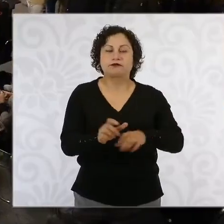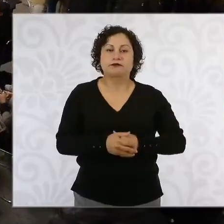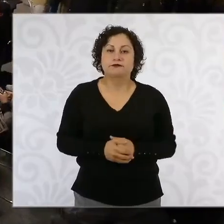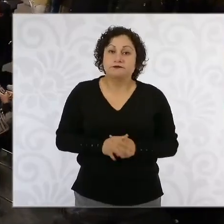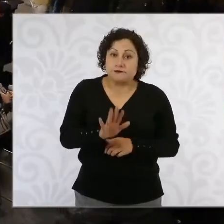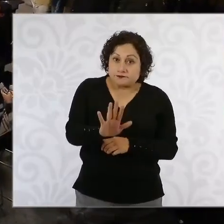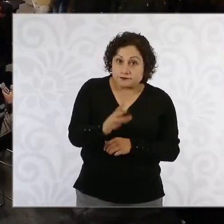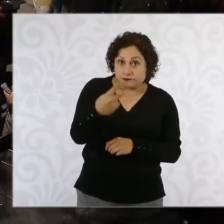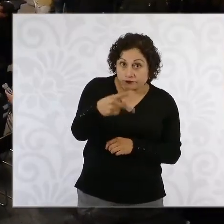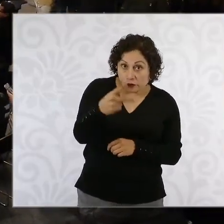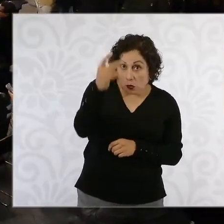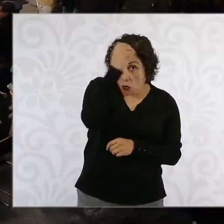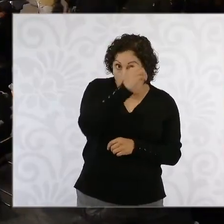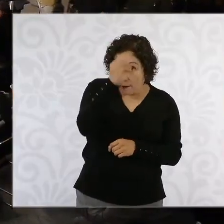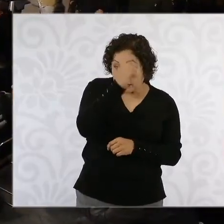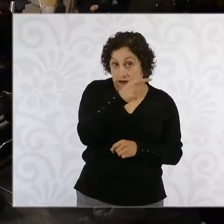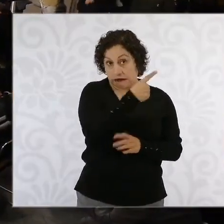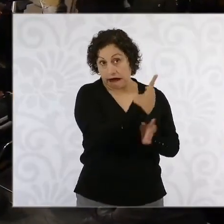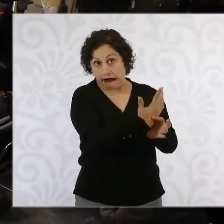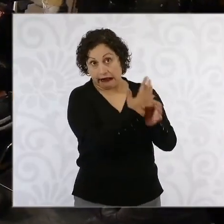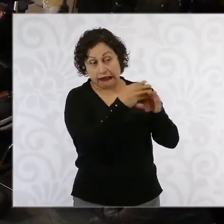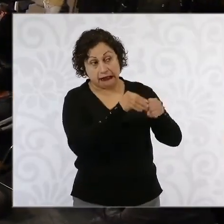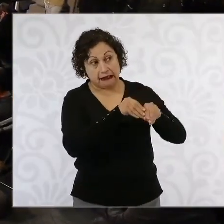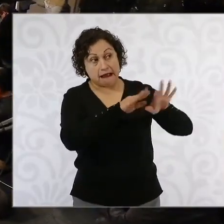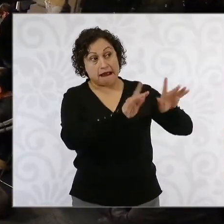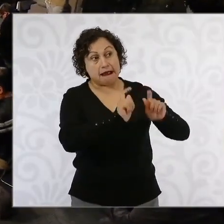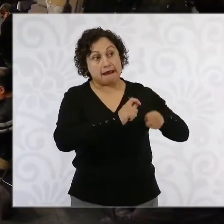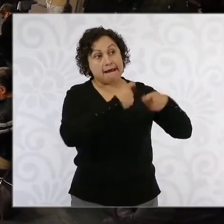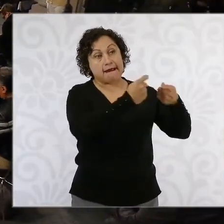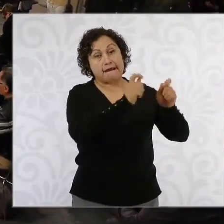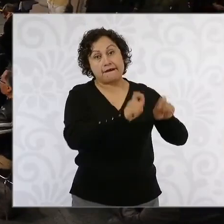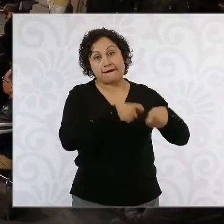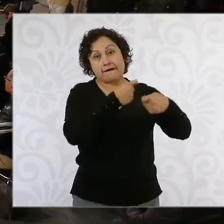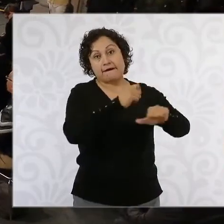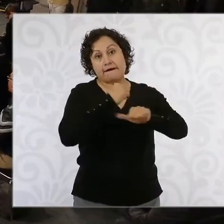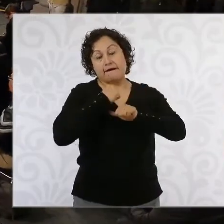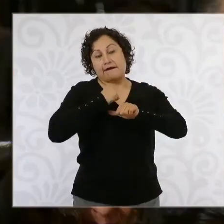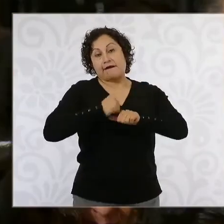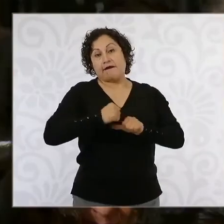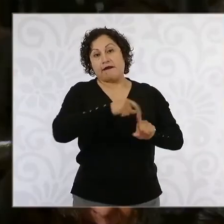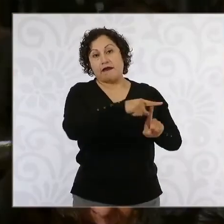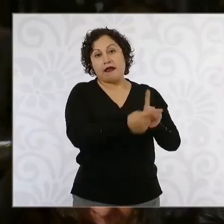de Donald Trump y su designación de ron Johnson que será el primer militar de carrera